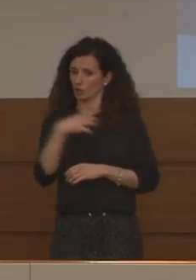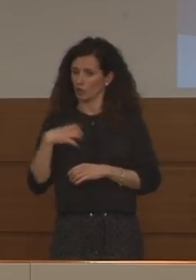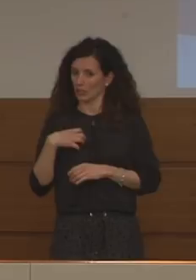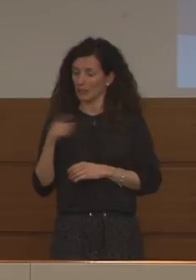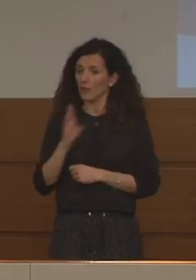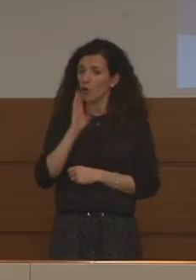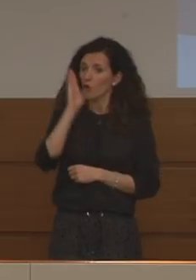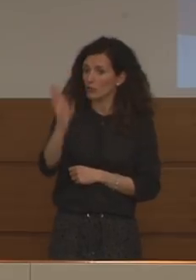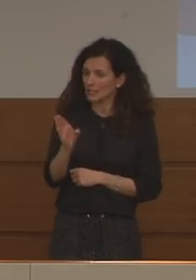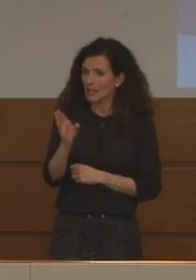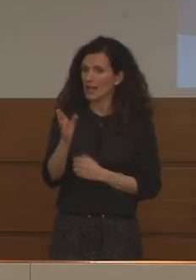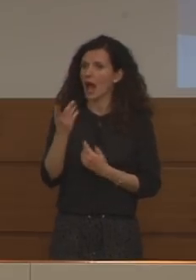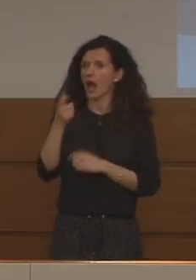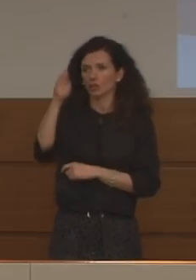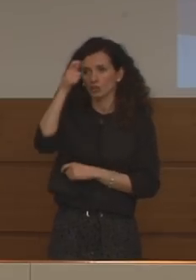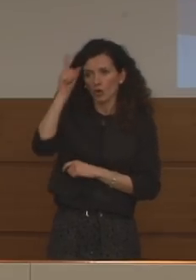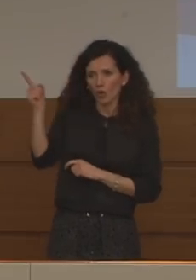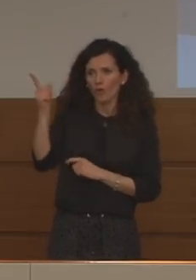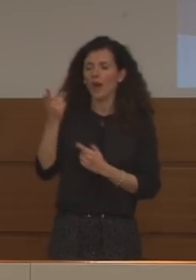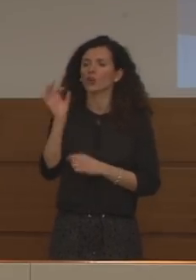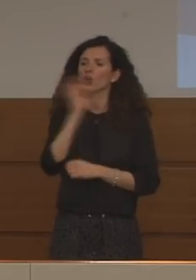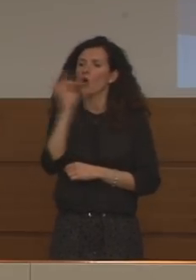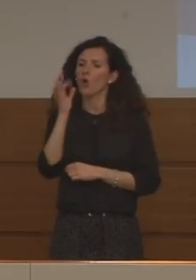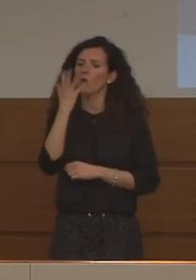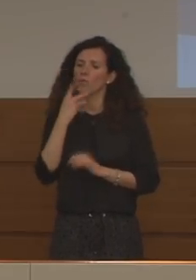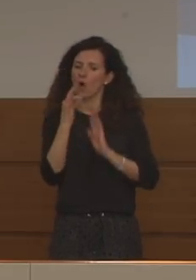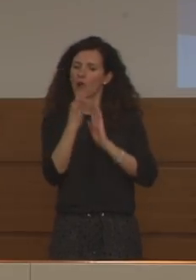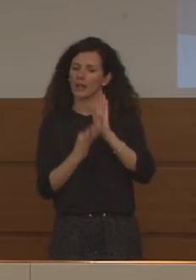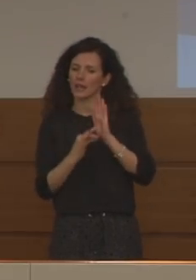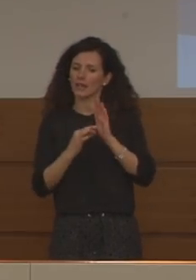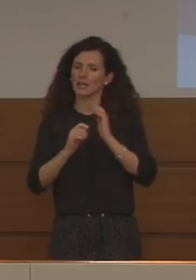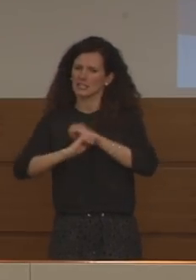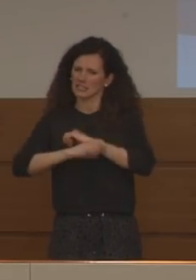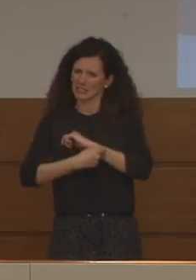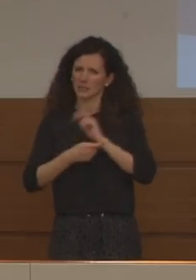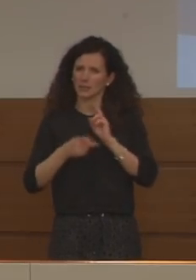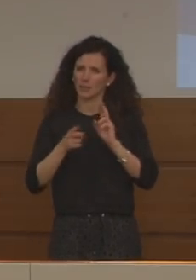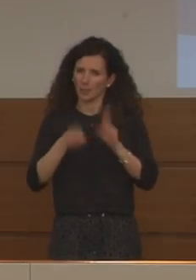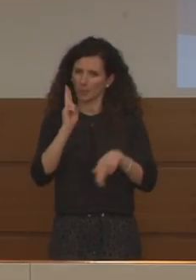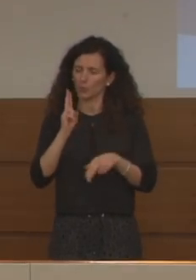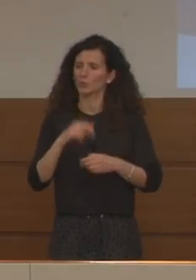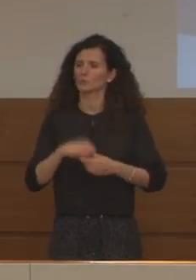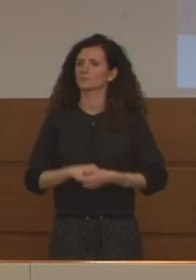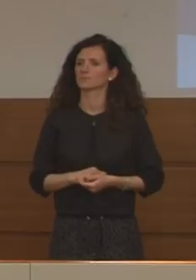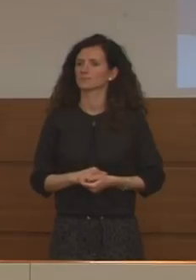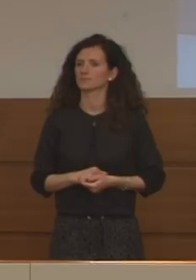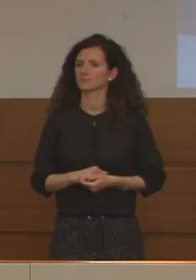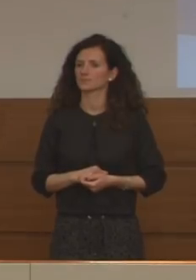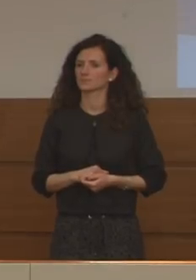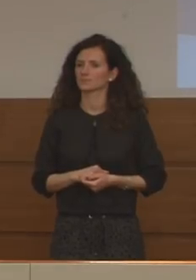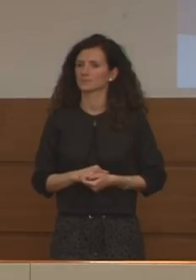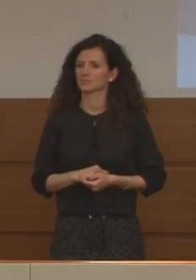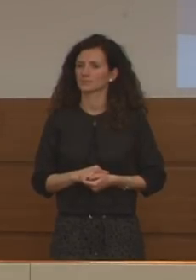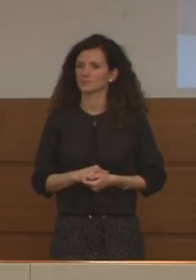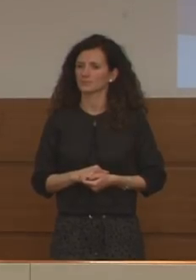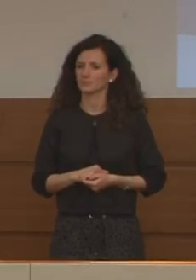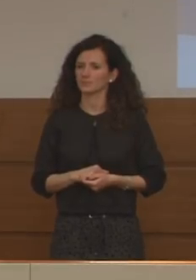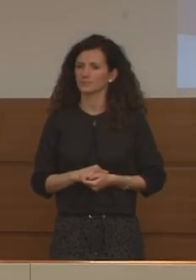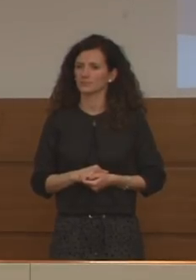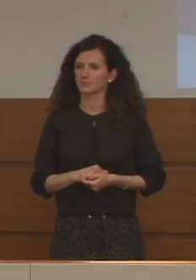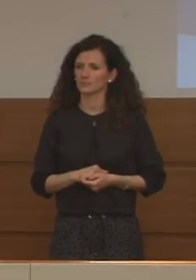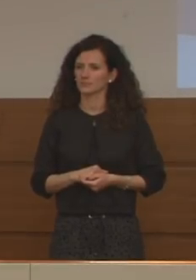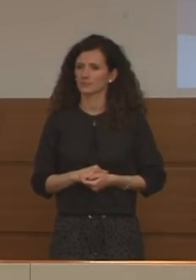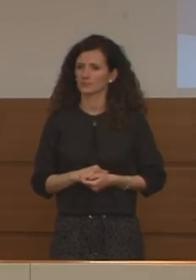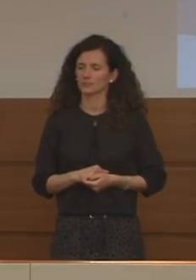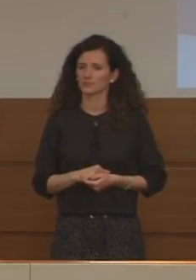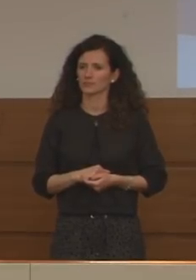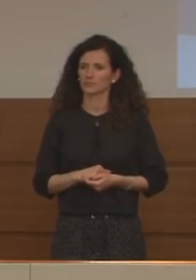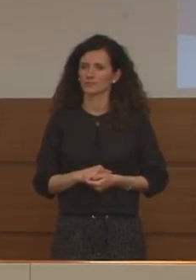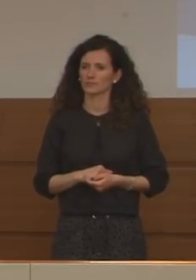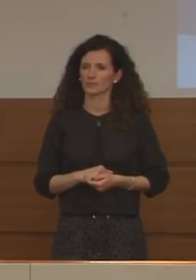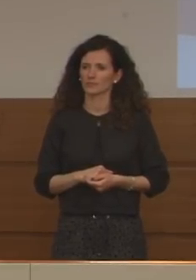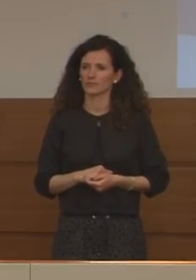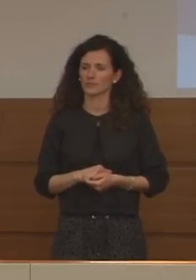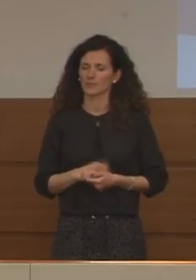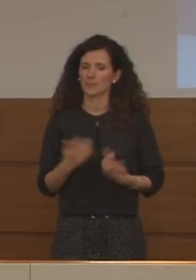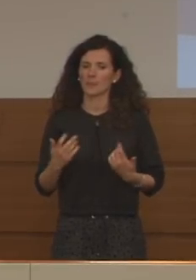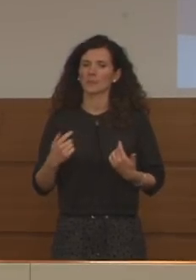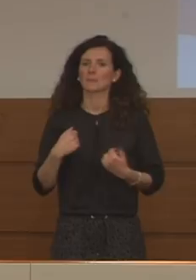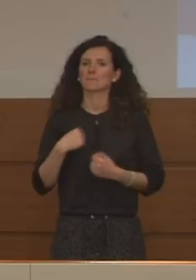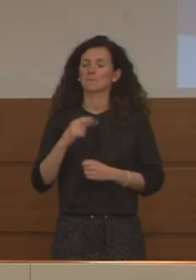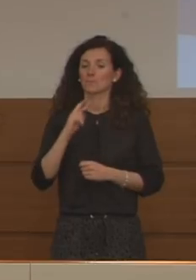se voi le volevate più stringenti. Allora, le rispondo sul primo punto. Il tema